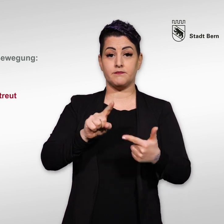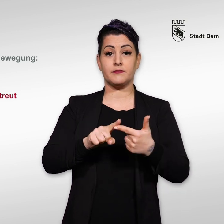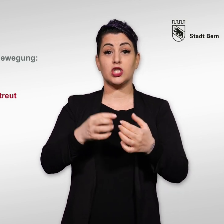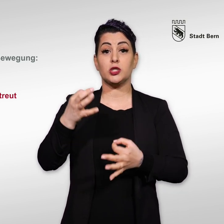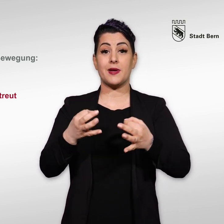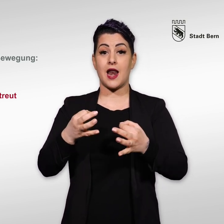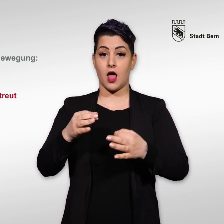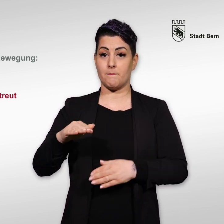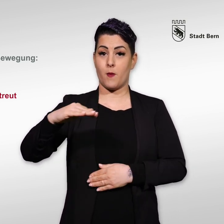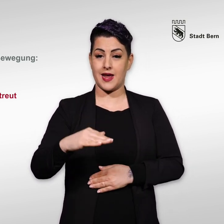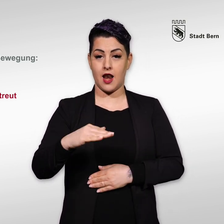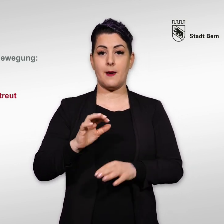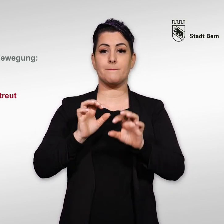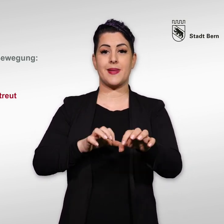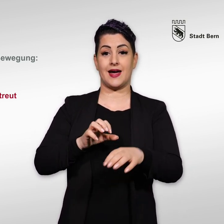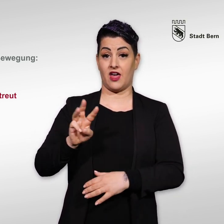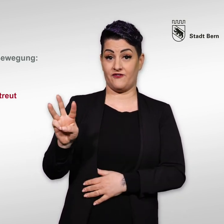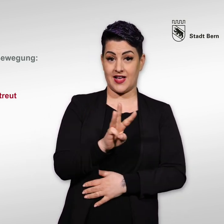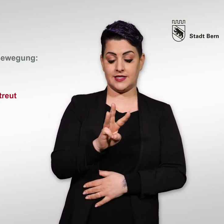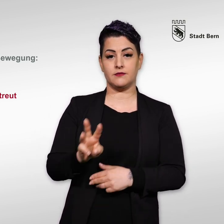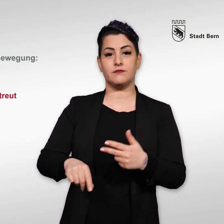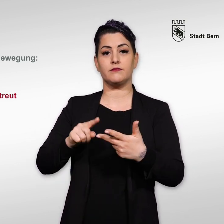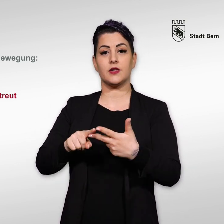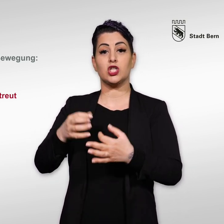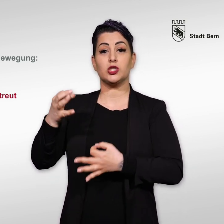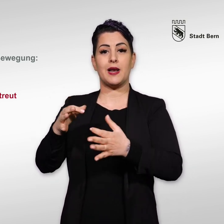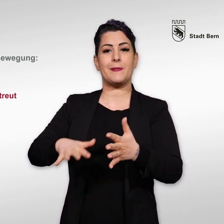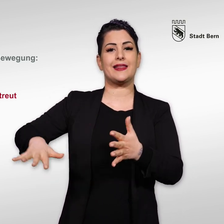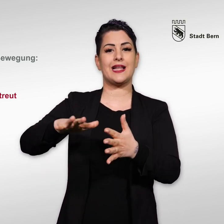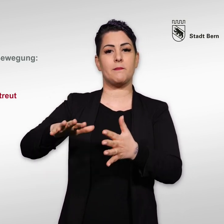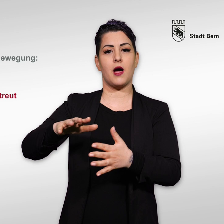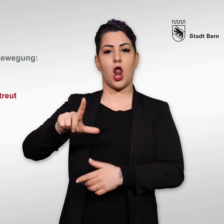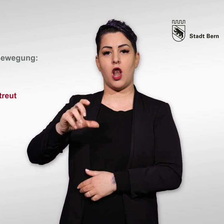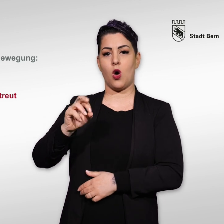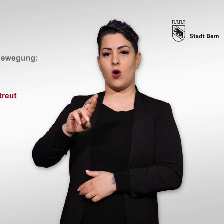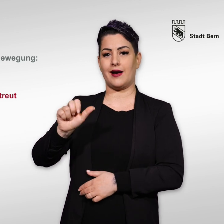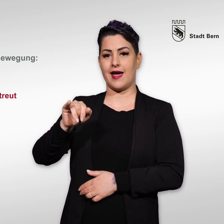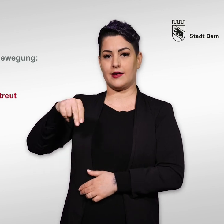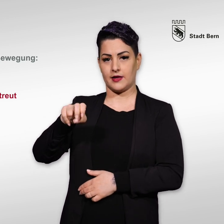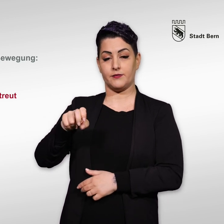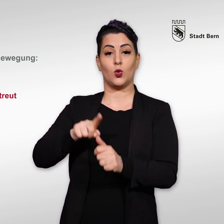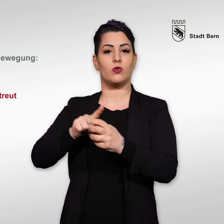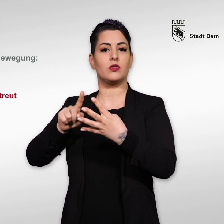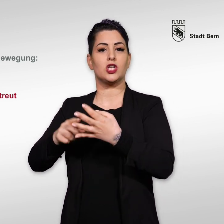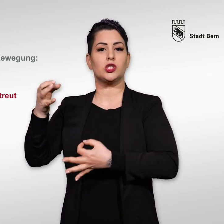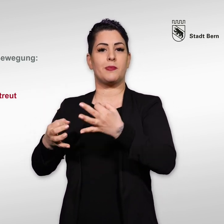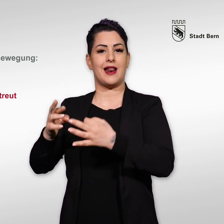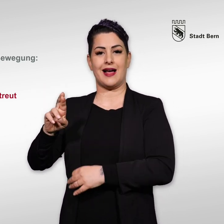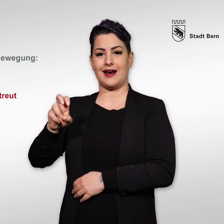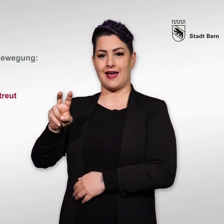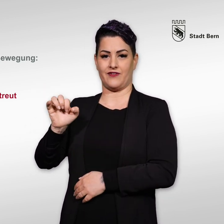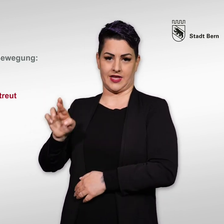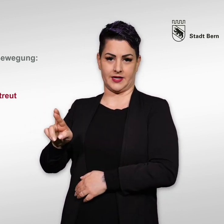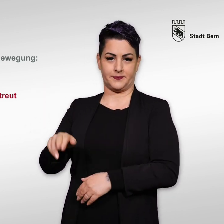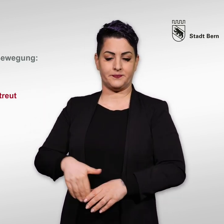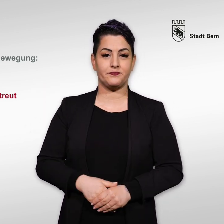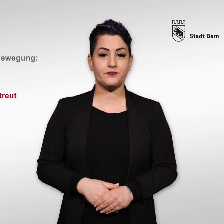Spielmobil Bern West, Spielbetrieb Lorraine und das Spielrevier.